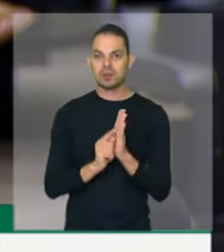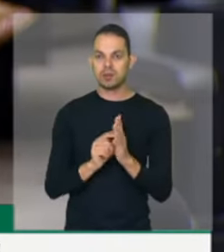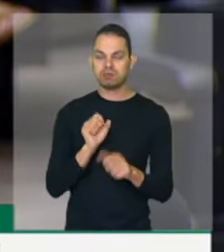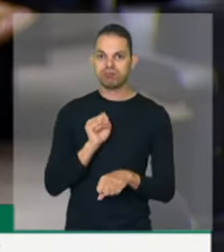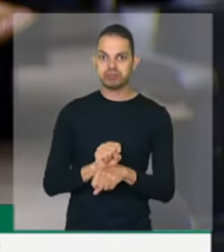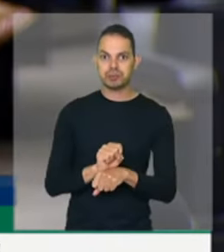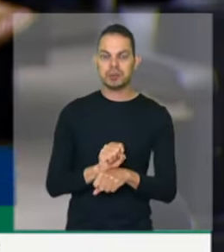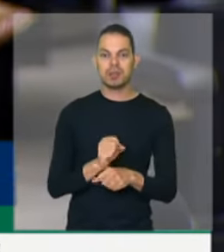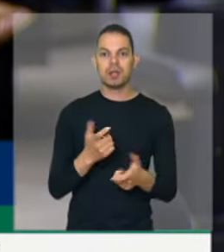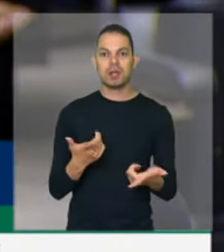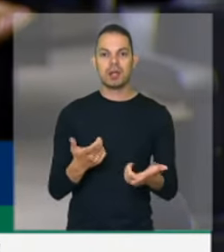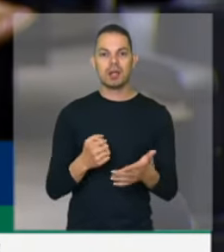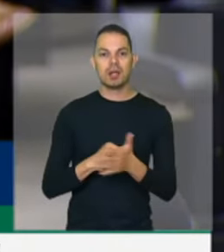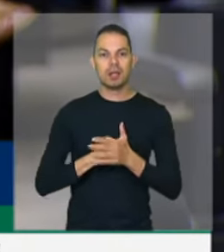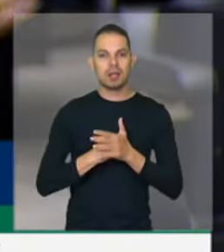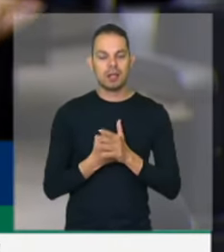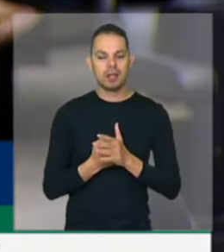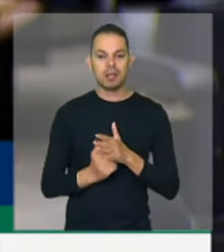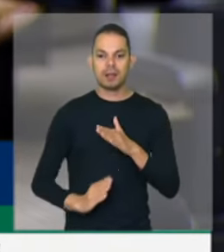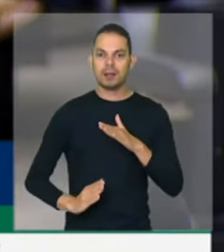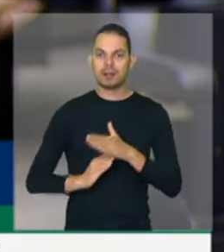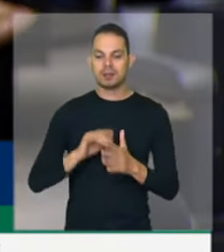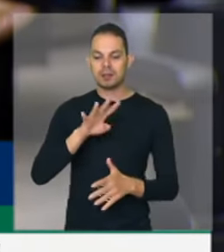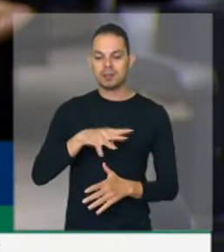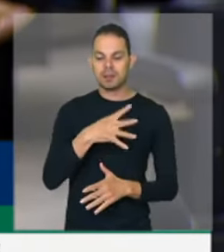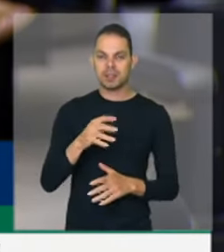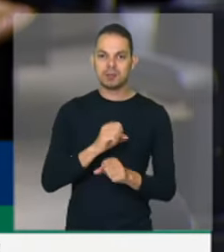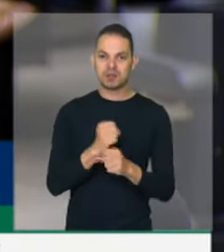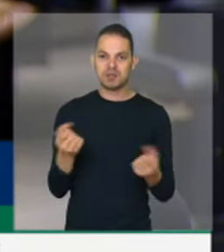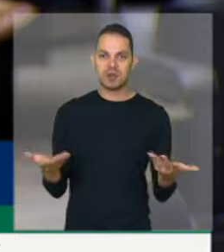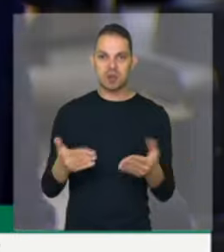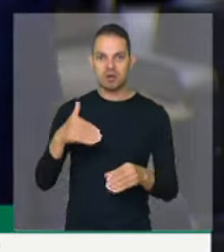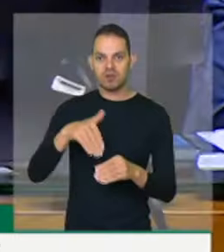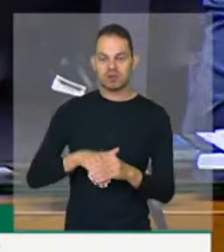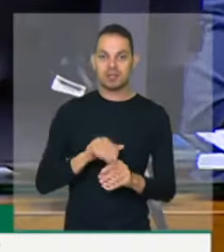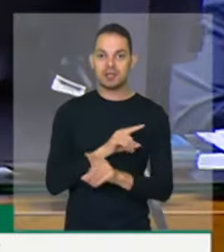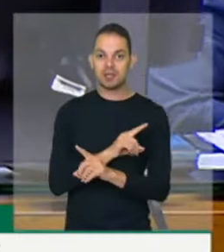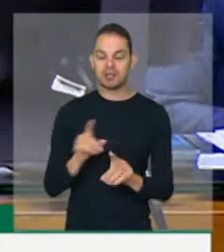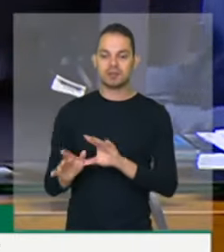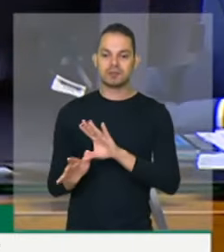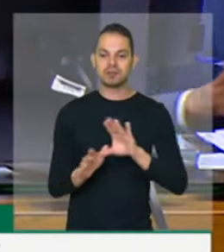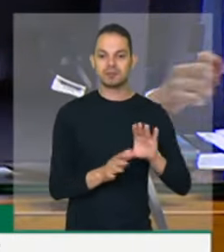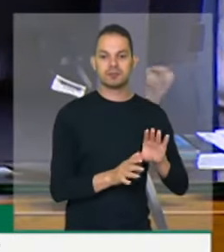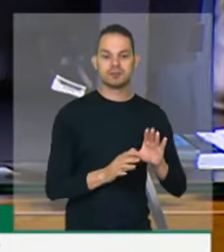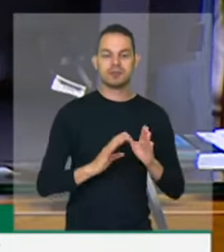VEL, NOSSA ORIENTAÇÃO PASSA A SER NÃO. [PRESIDENTE]: PSDB MUDA PARA NÃO.